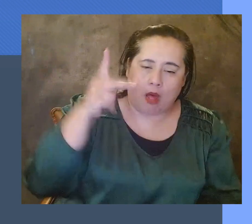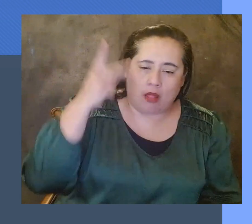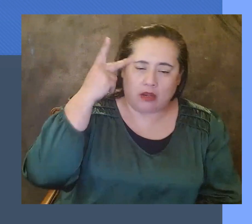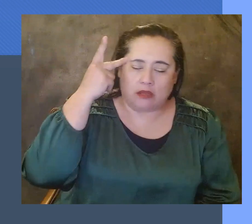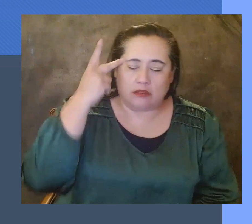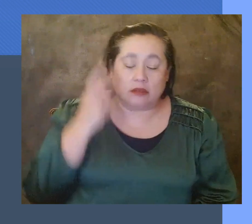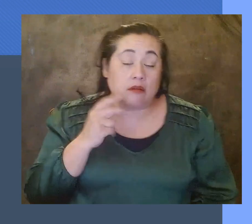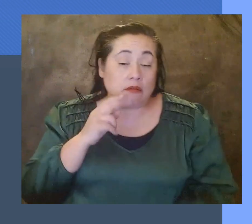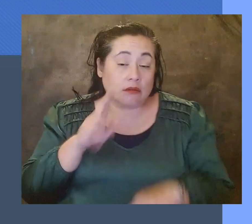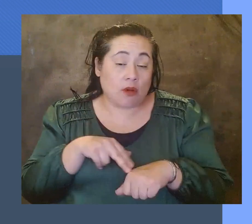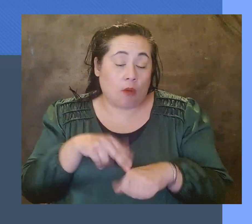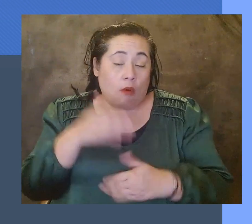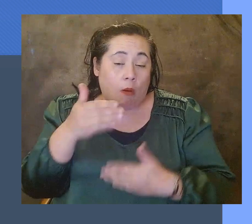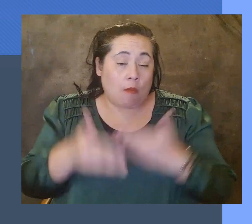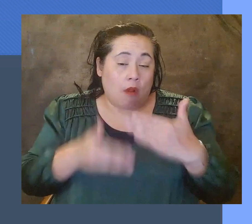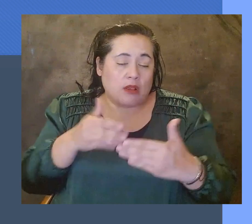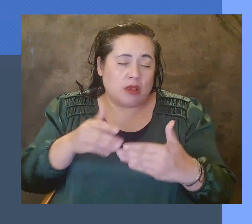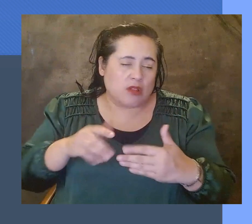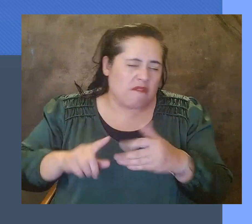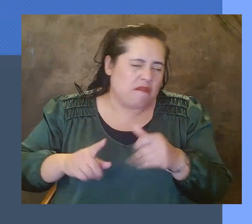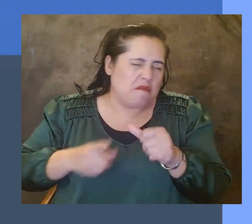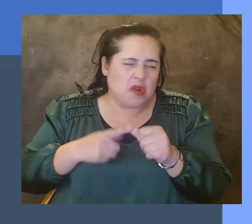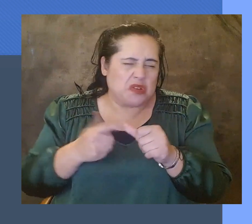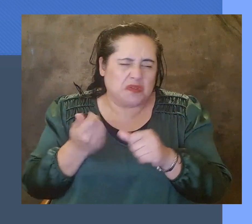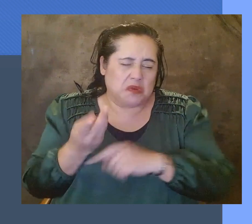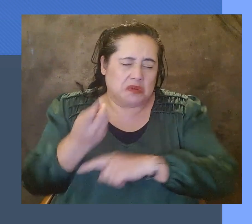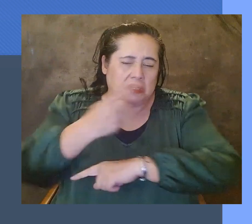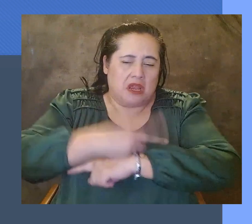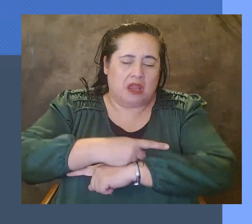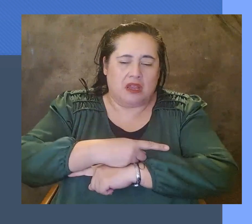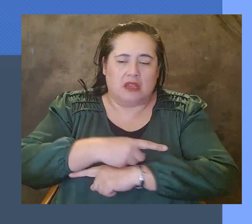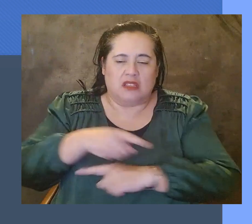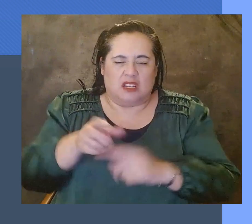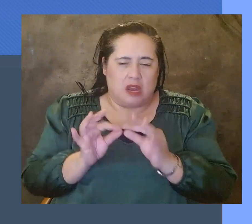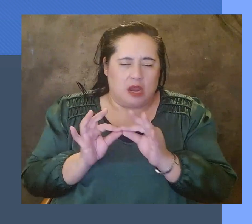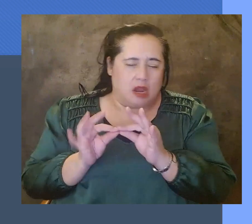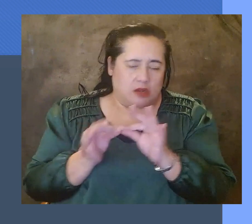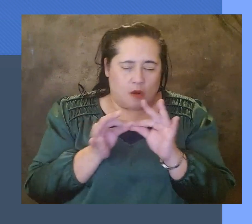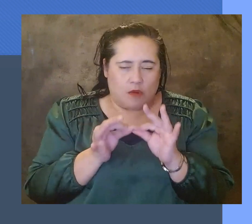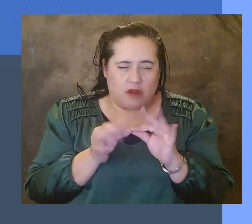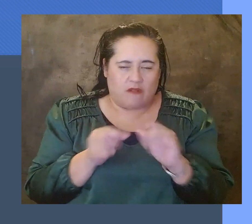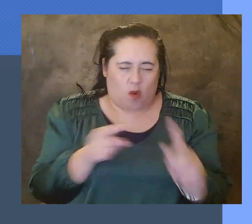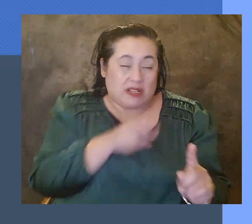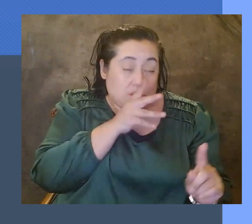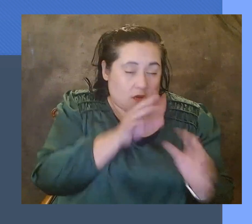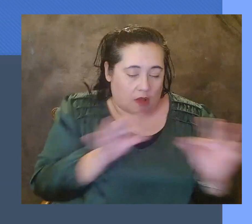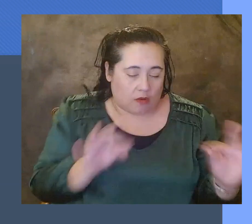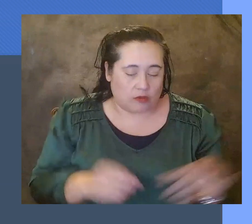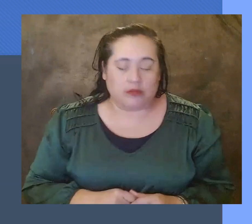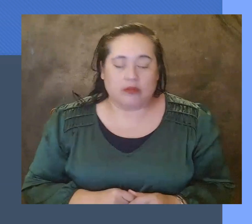El proceso normal durante esos primeros días en la ... interpretación de idiomas hablada